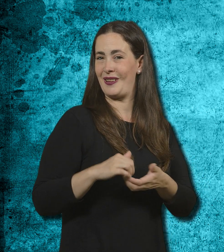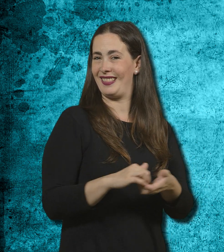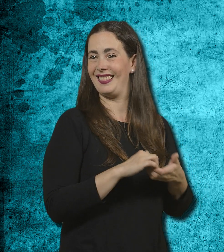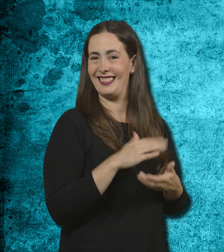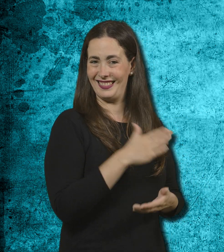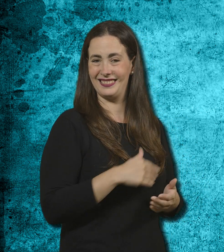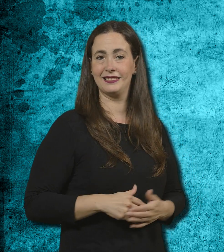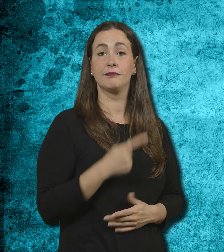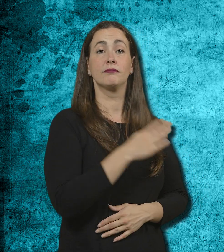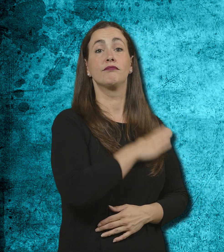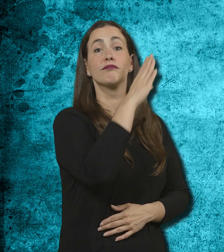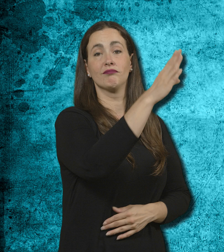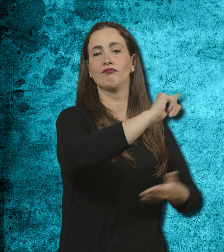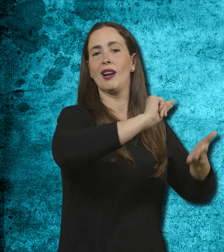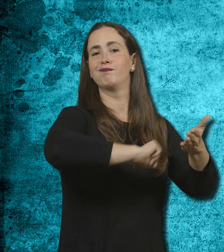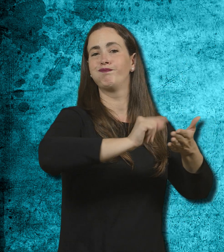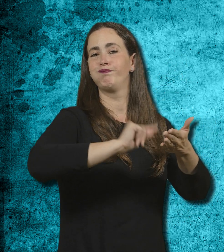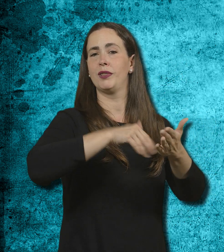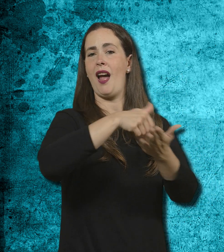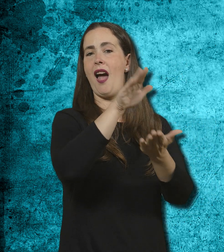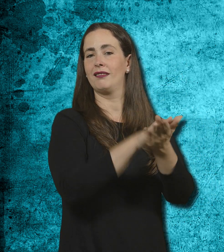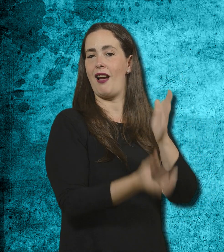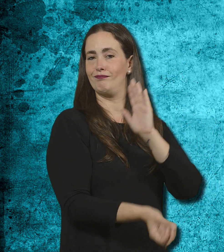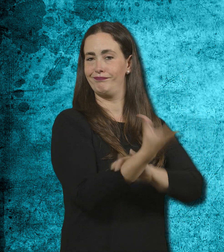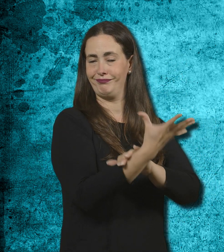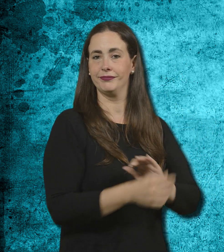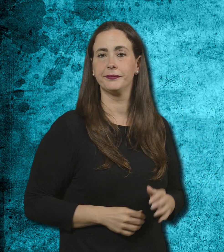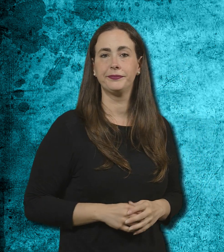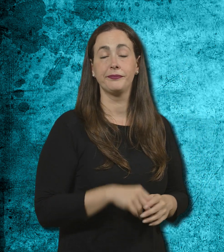en signar, conjuntament amb altres sords l'acta fundacional.